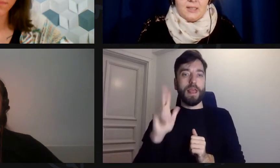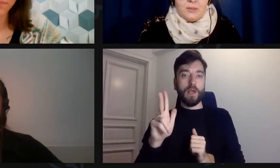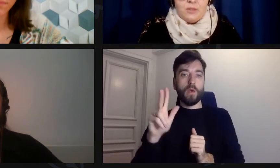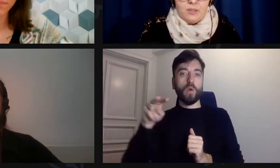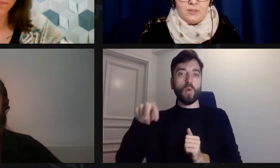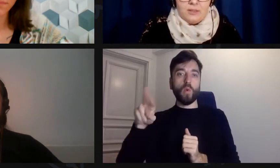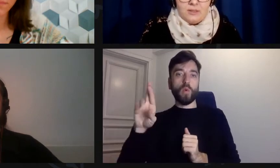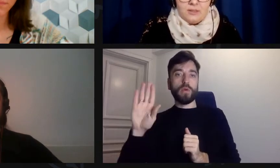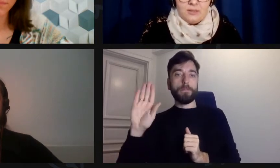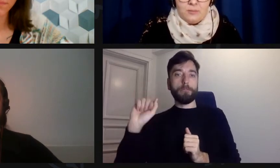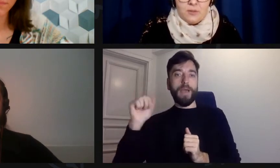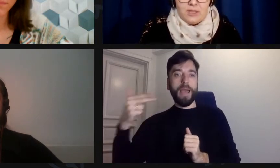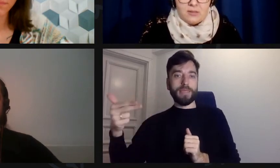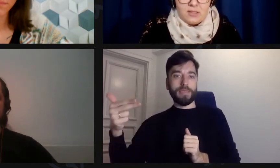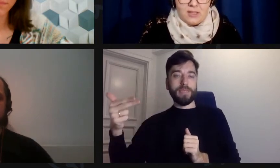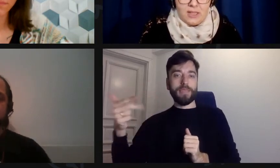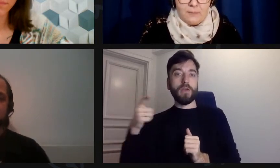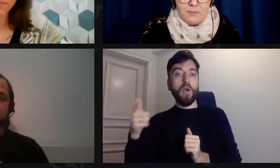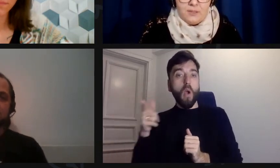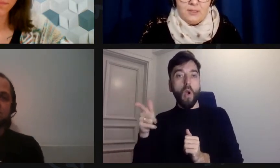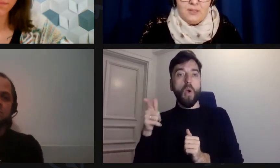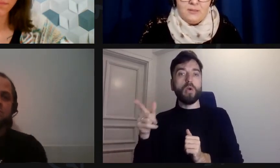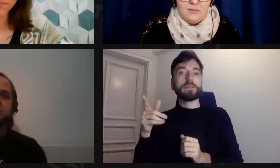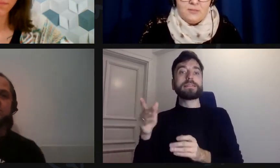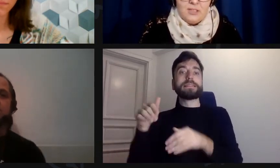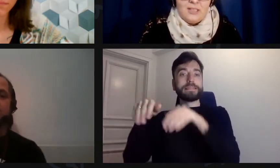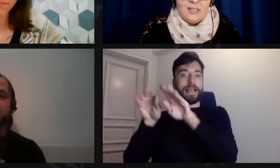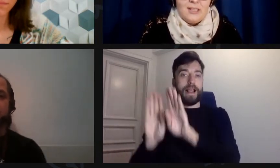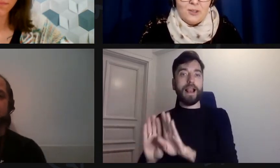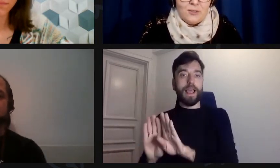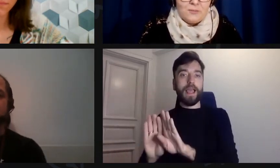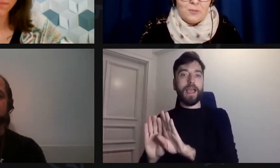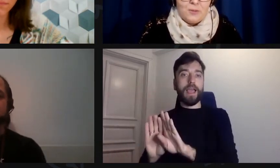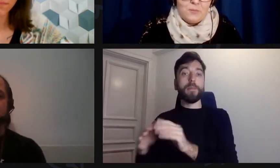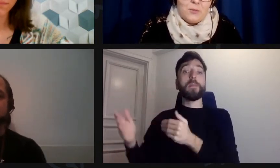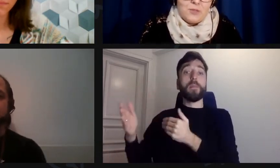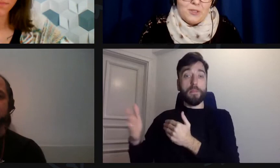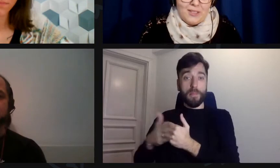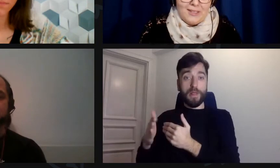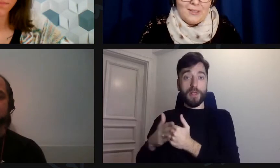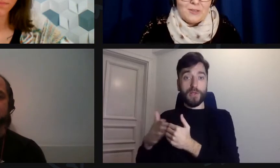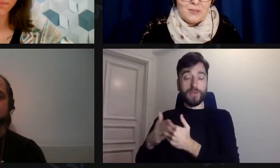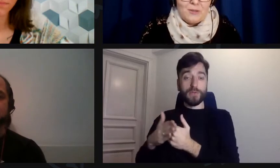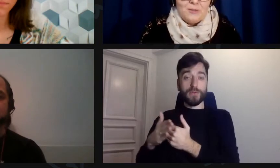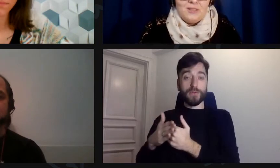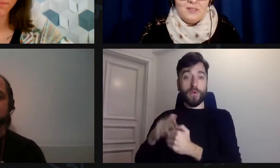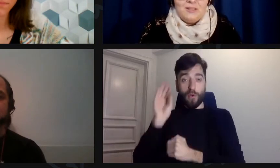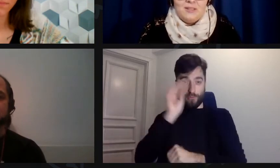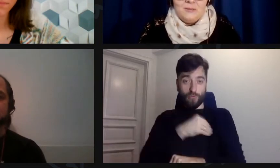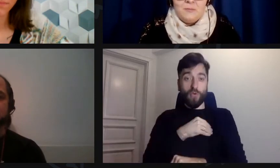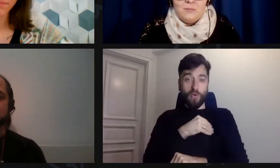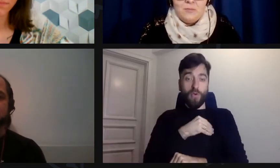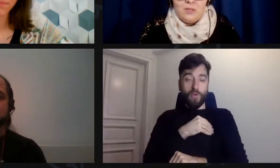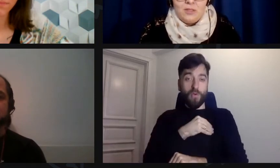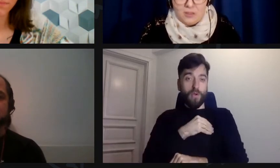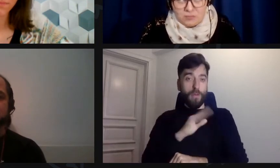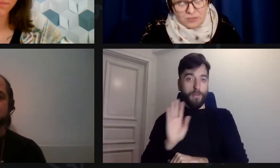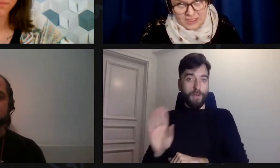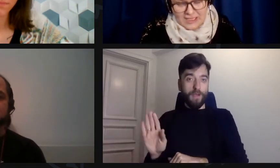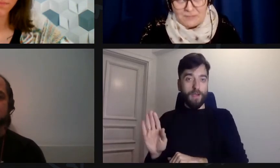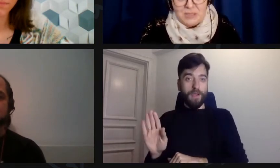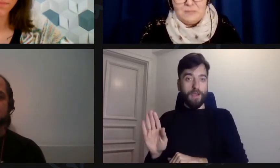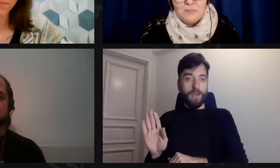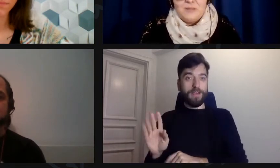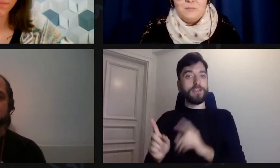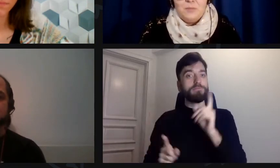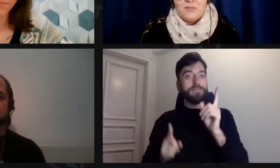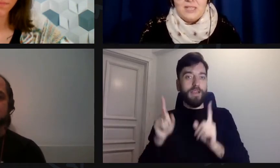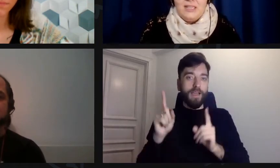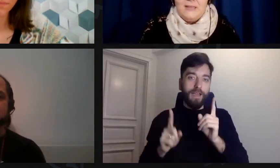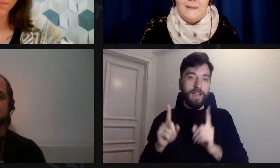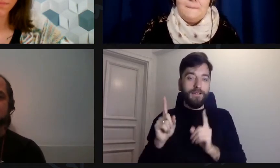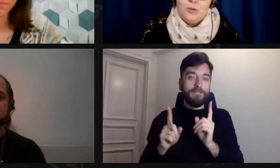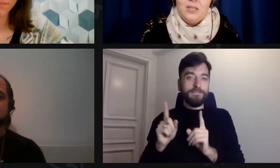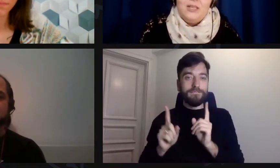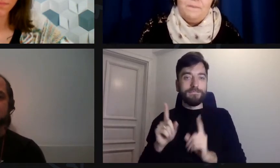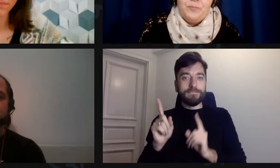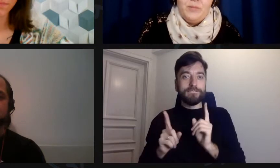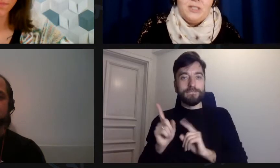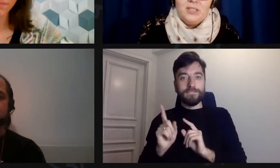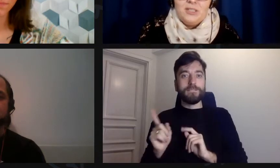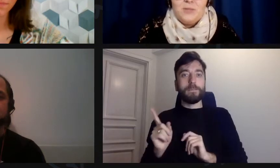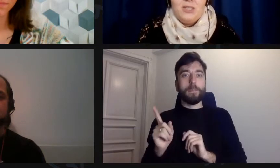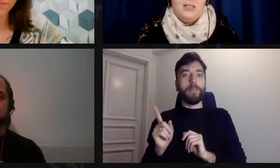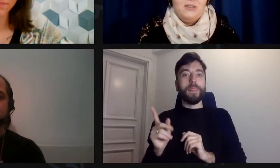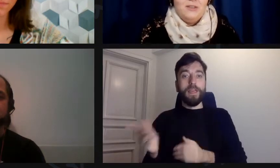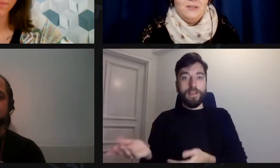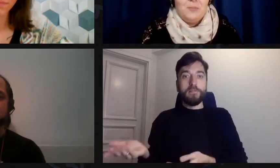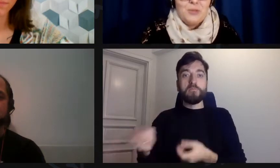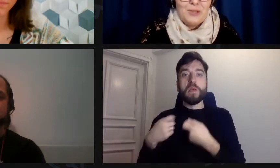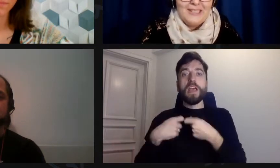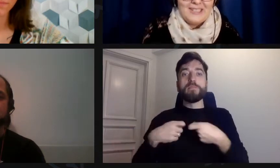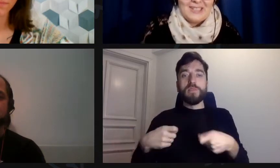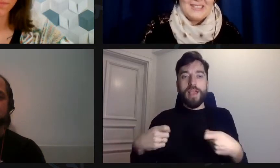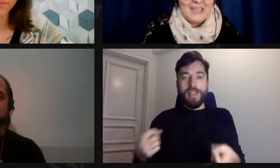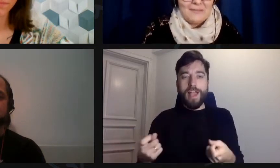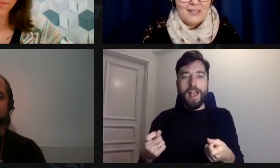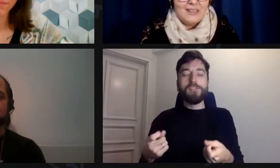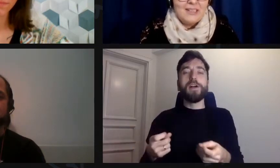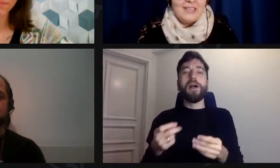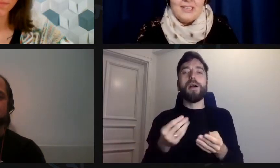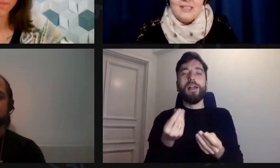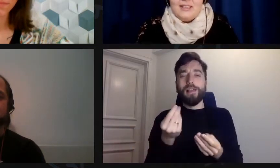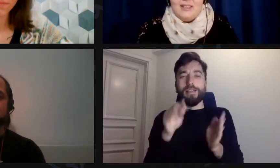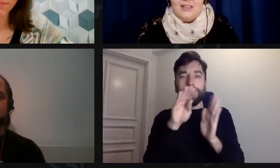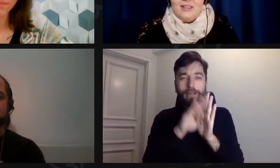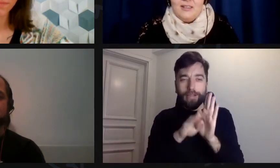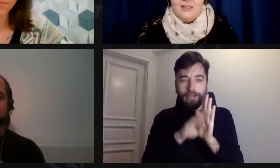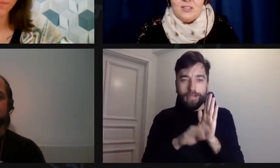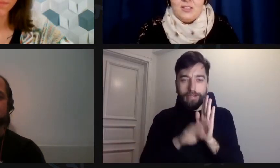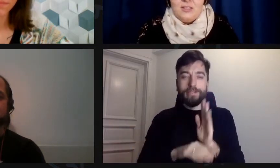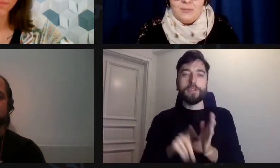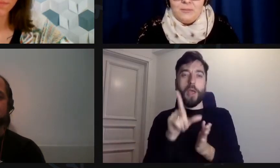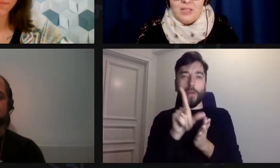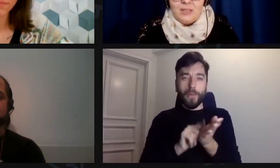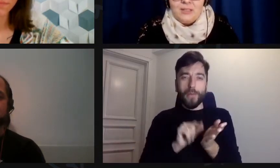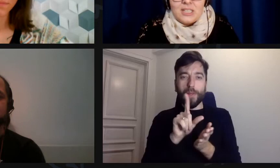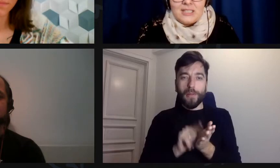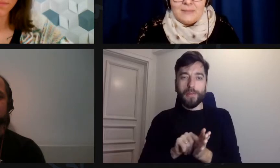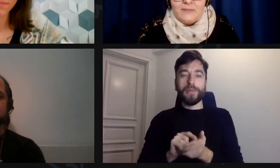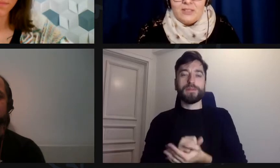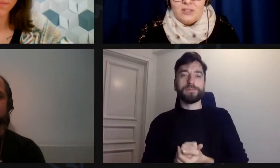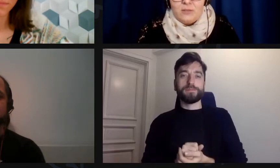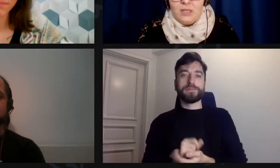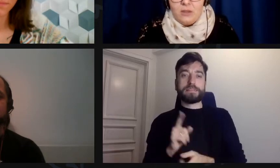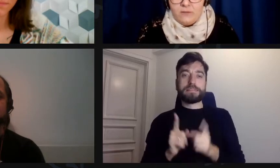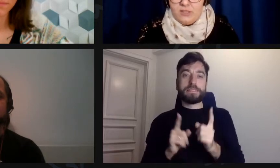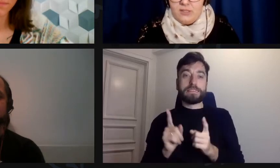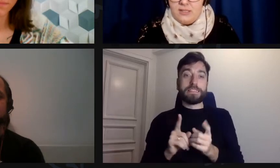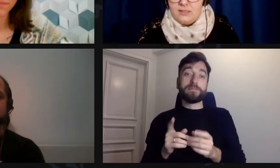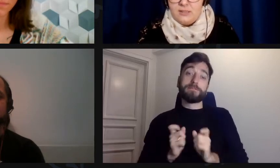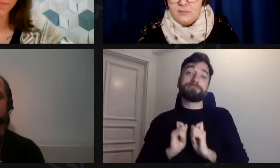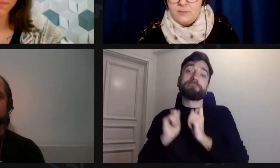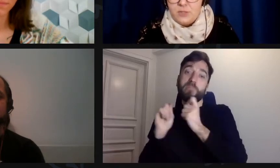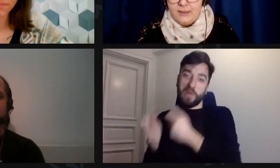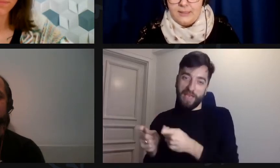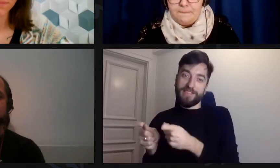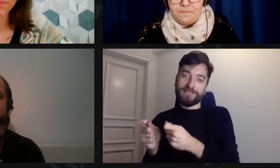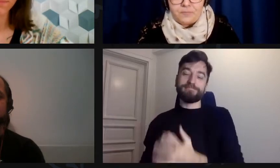który prowadząc sklep niedaleko szkoły i czasami był w stanie nam tutaj pewne rzeczy sprzedać po niższych stawkach czy obdarować.